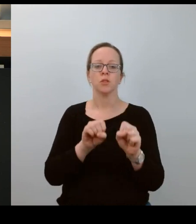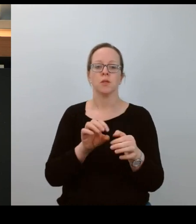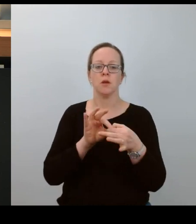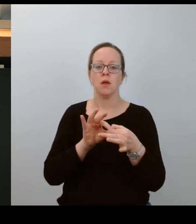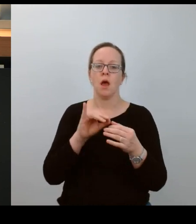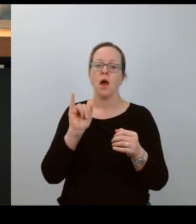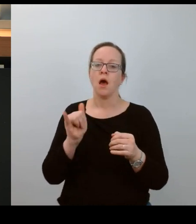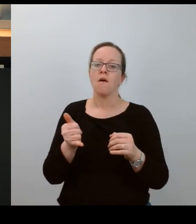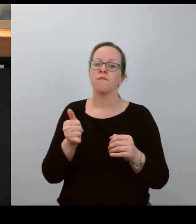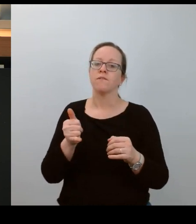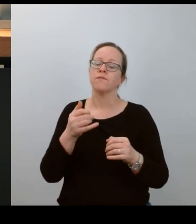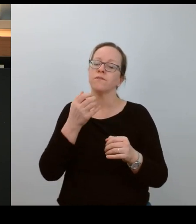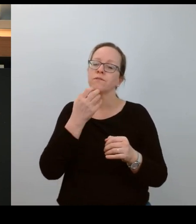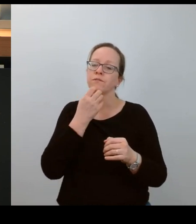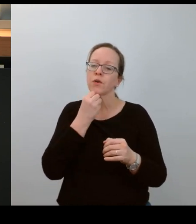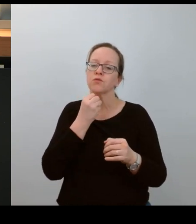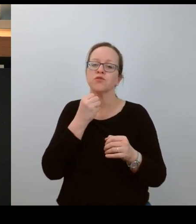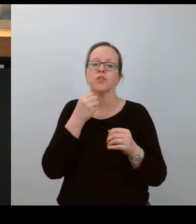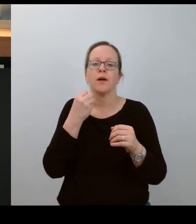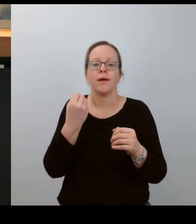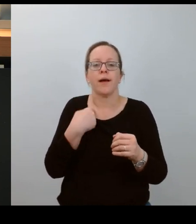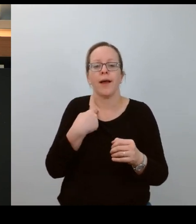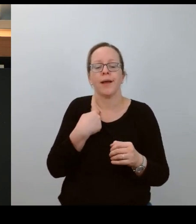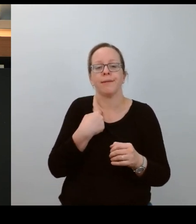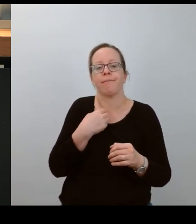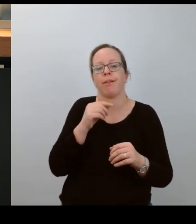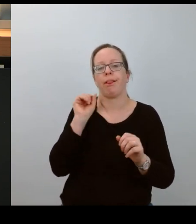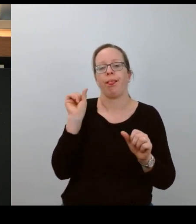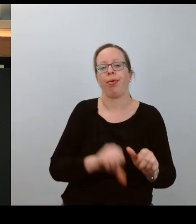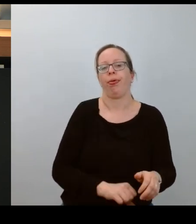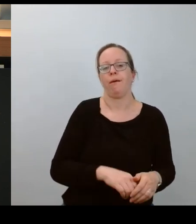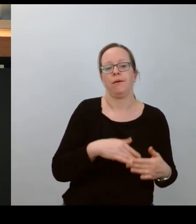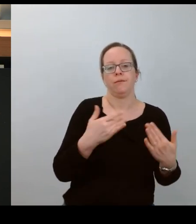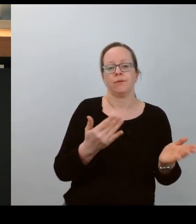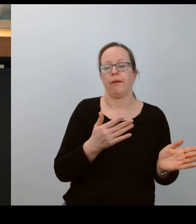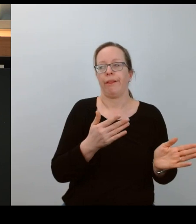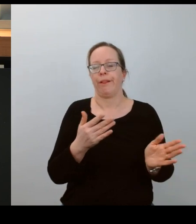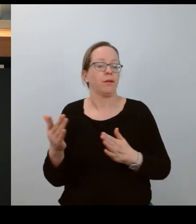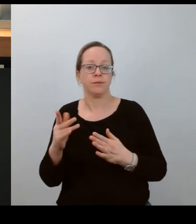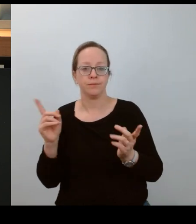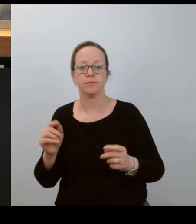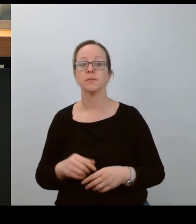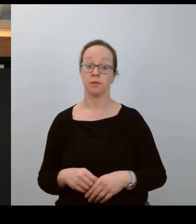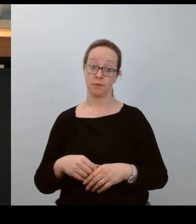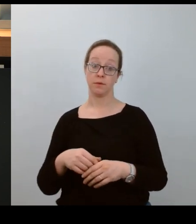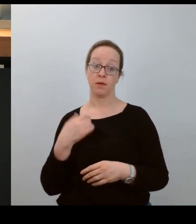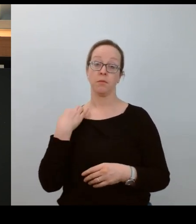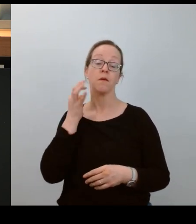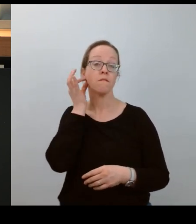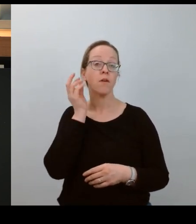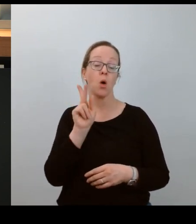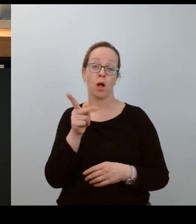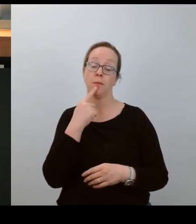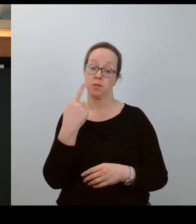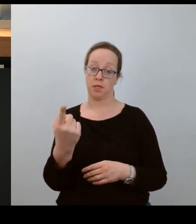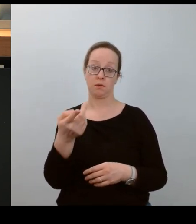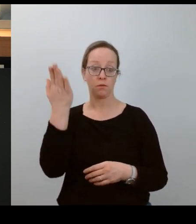ist, genau wie in Frankreich. Am Ende hat aber Deutschland gezeigt, wie eine dezentrale Open Source Corona-Warn-App halb mit starken Datenschutz